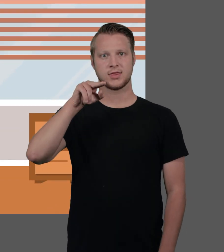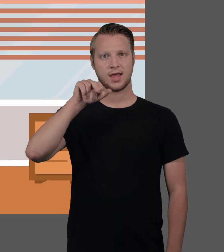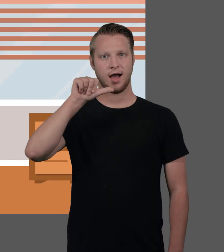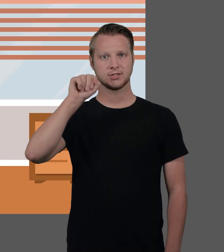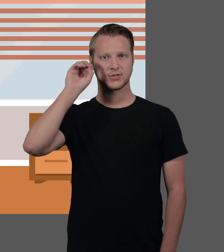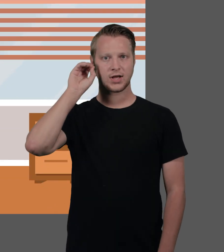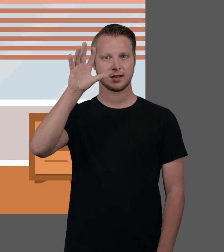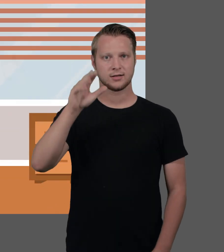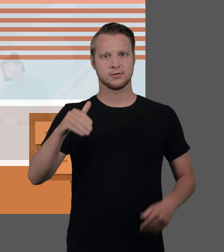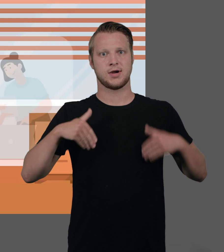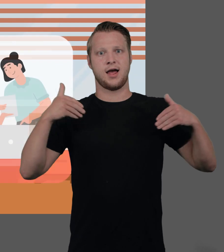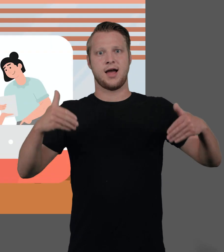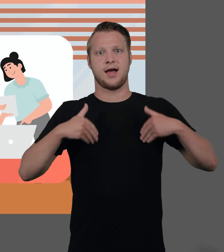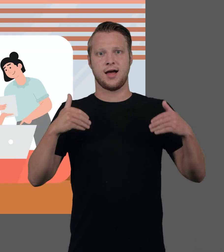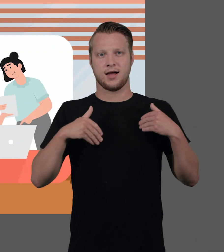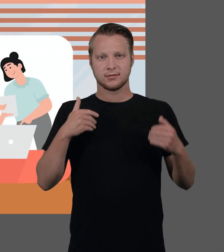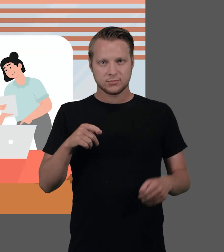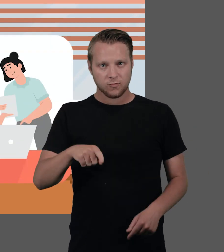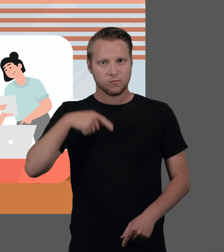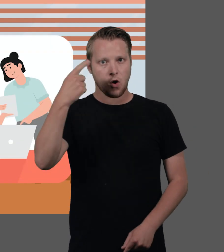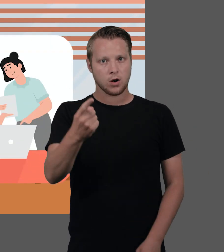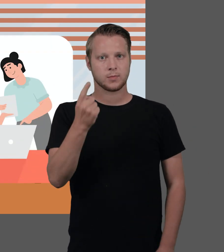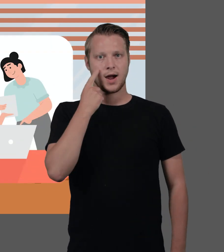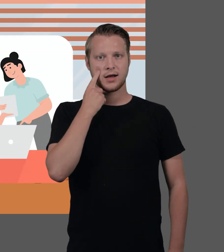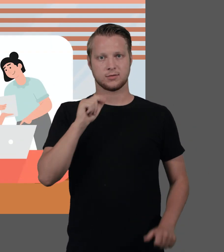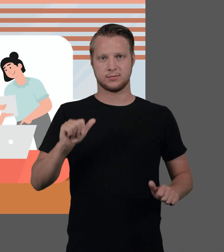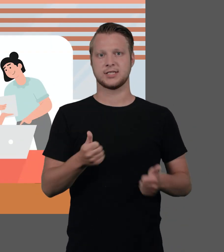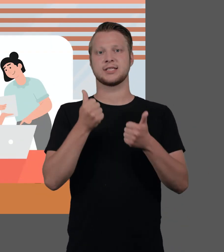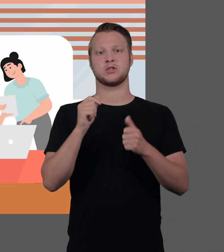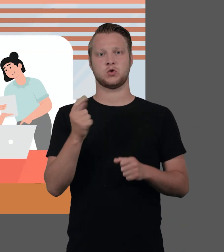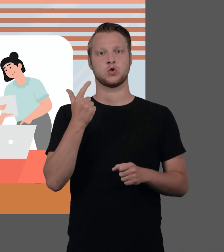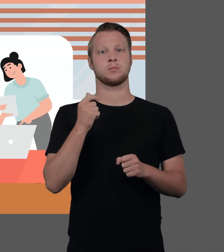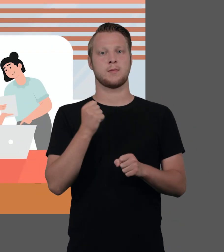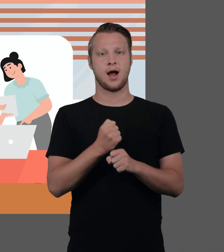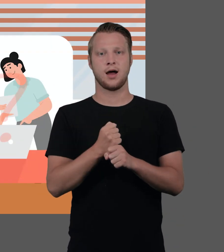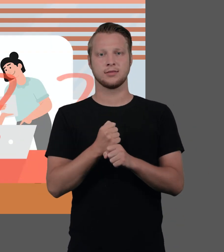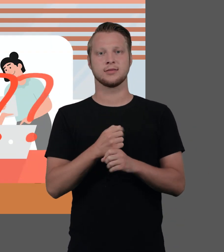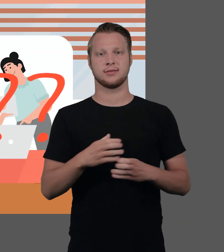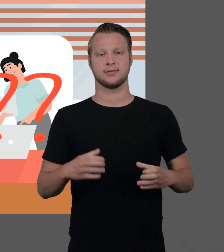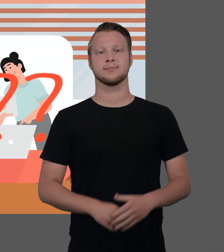Jonas (naamgebaar) is blij! Hij begint volgende maand aan een nieuwe baan!